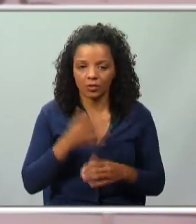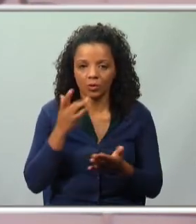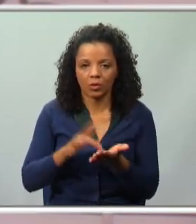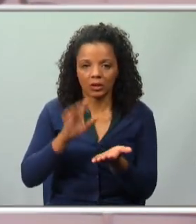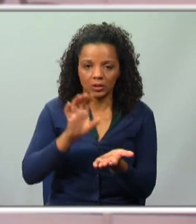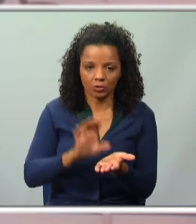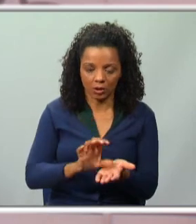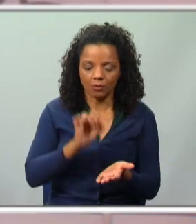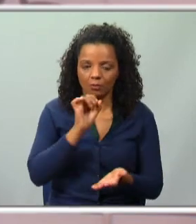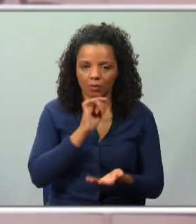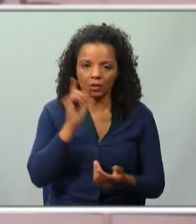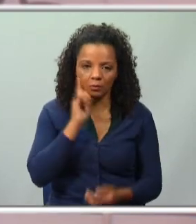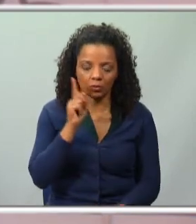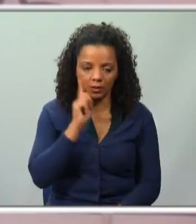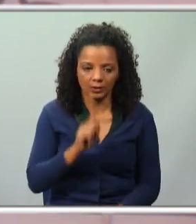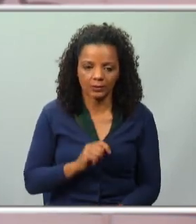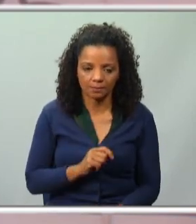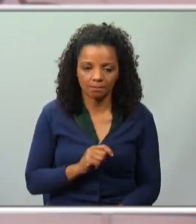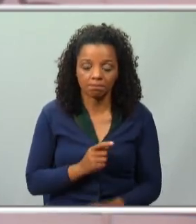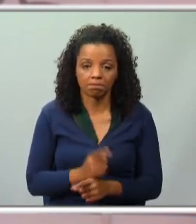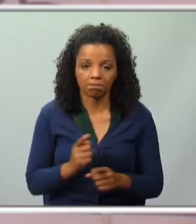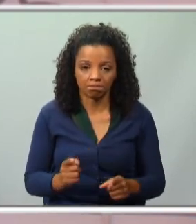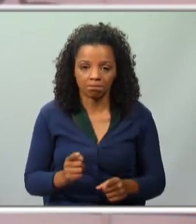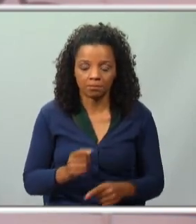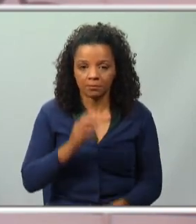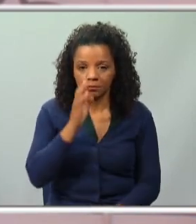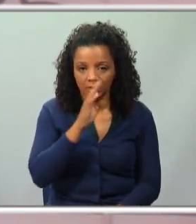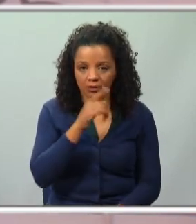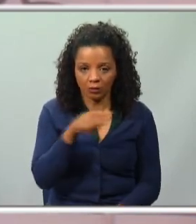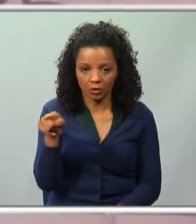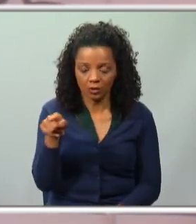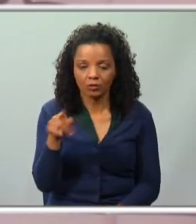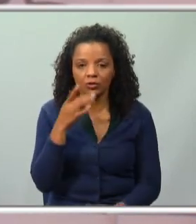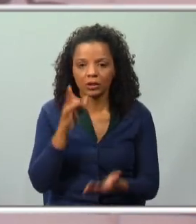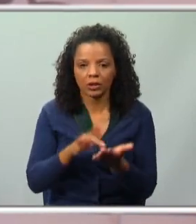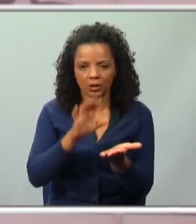pode ser importante porque vocês quando fossem ao dicionário na entrada com a 可能很重要，因為當你去入口處的字典